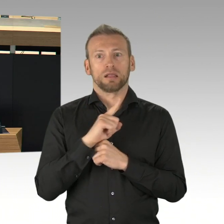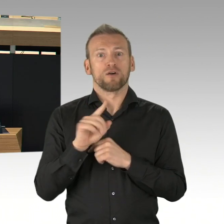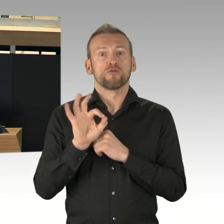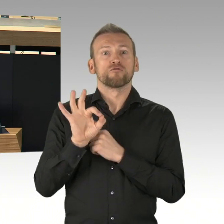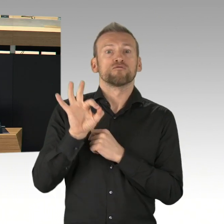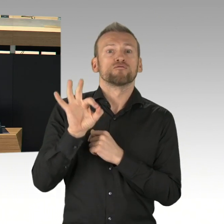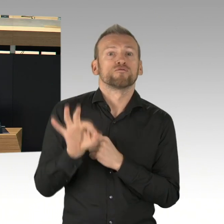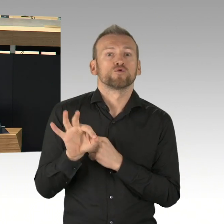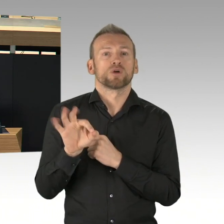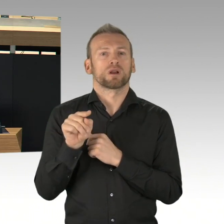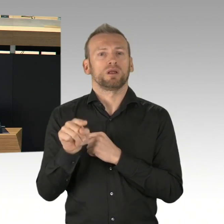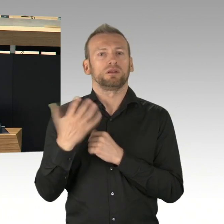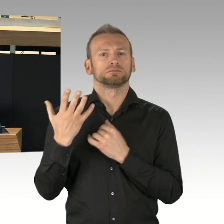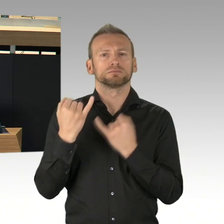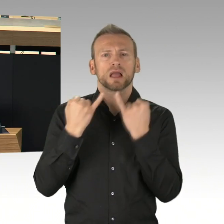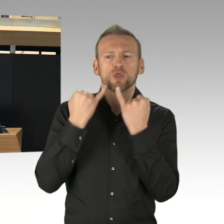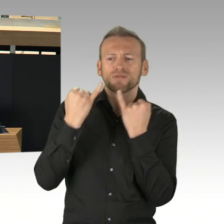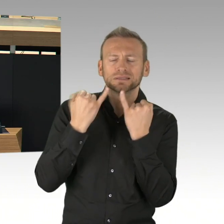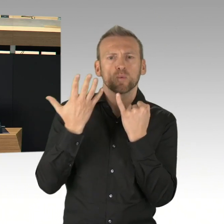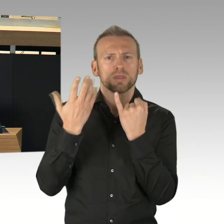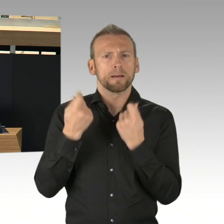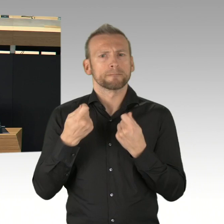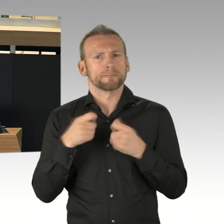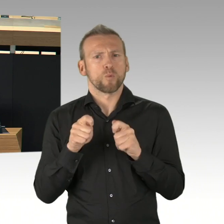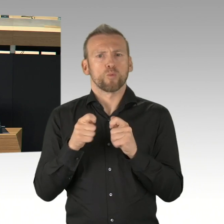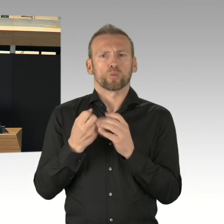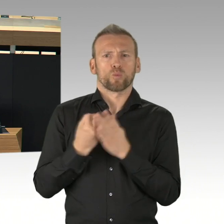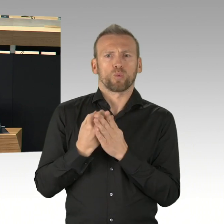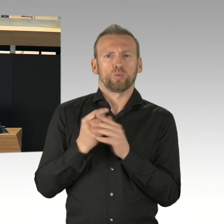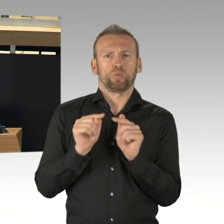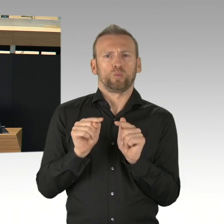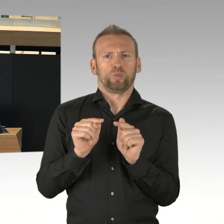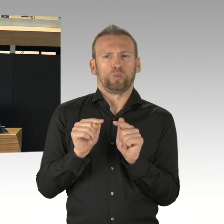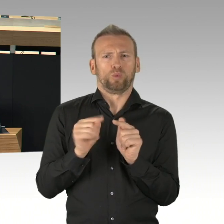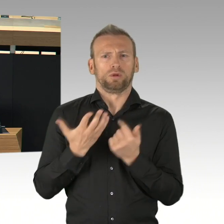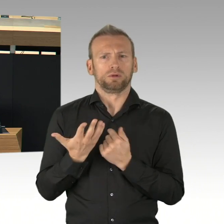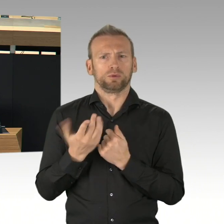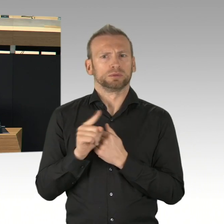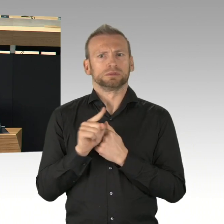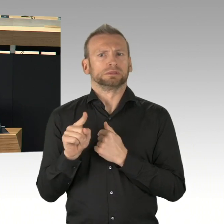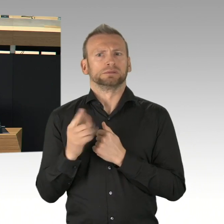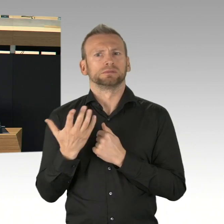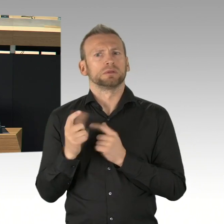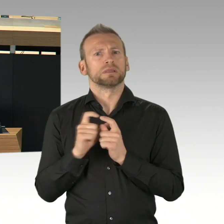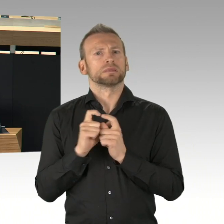und den so genannten Mietendeckel in die Debatte zu bringen. Man kann es gar nicht oft genug sagen,